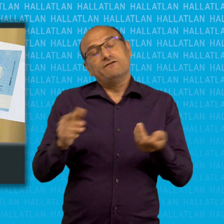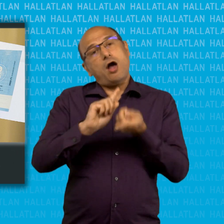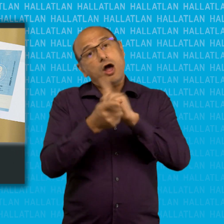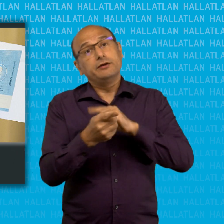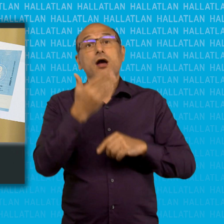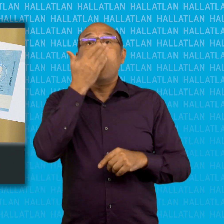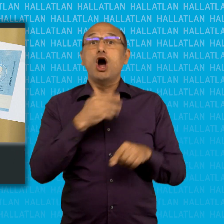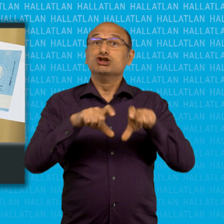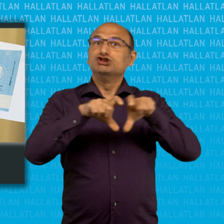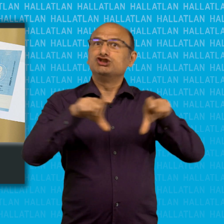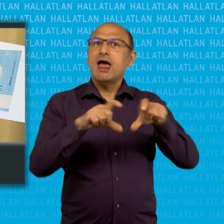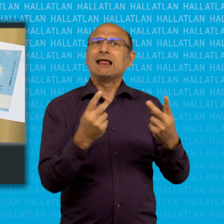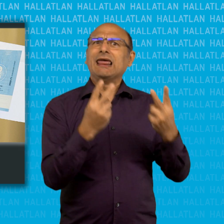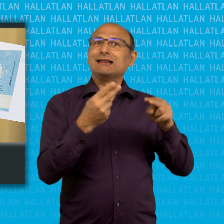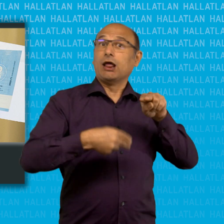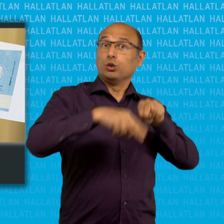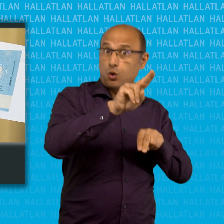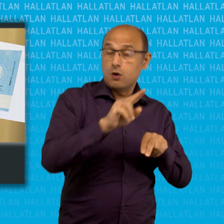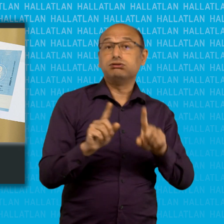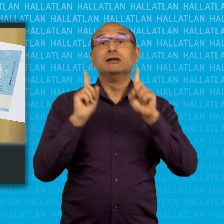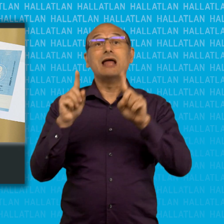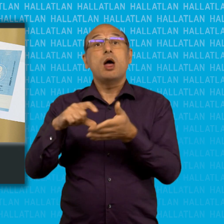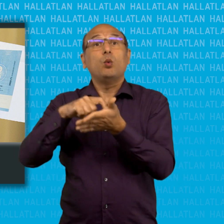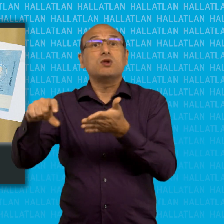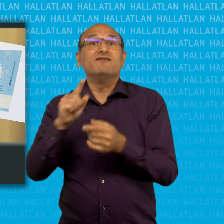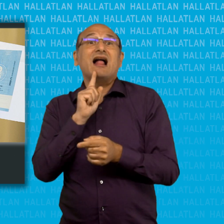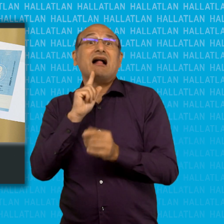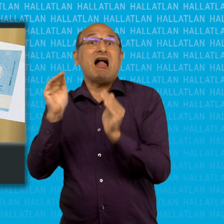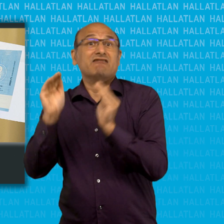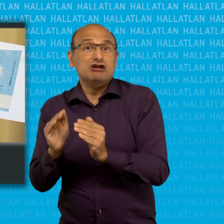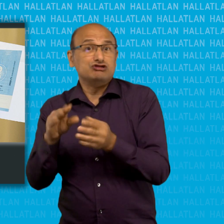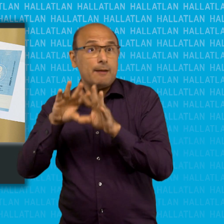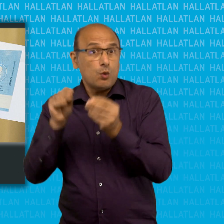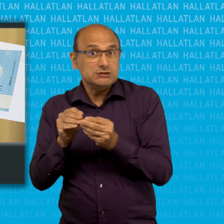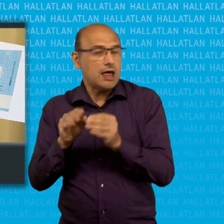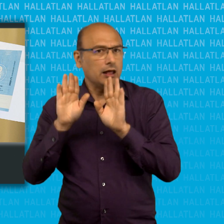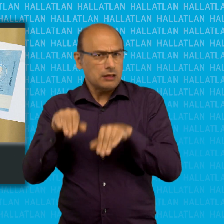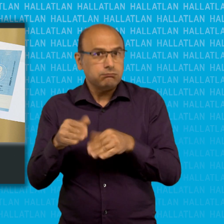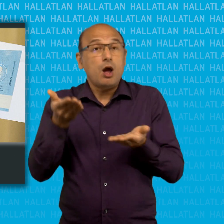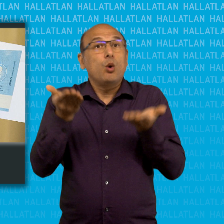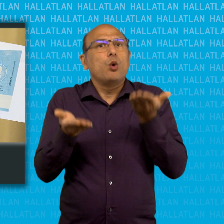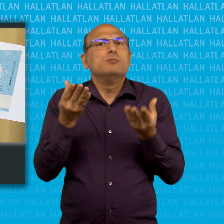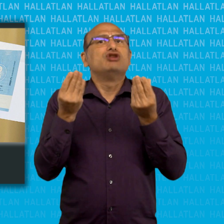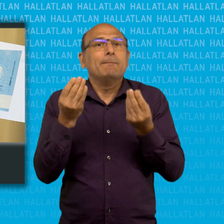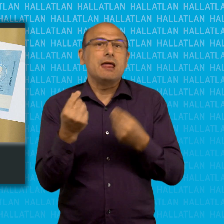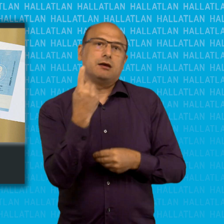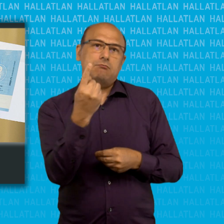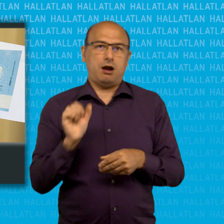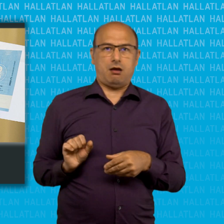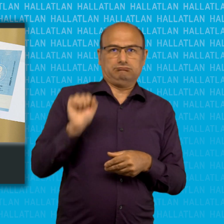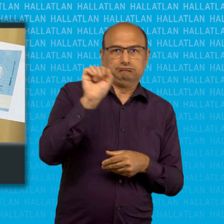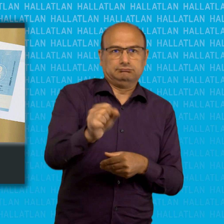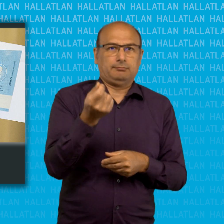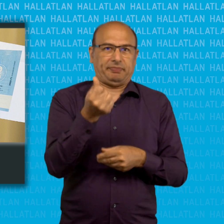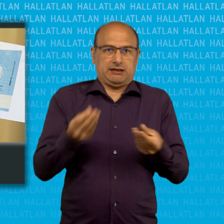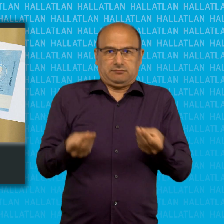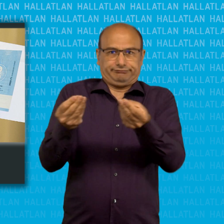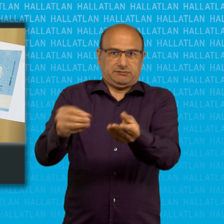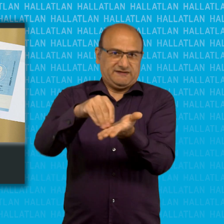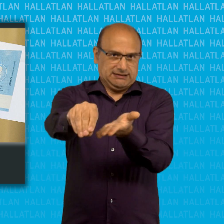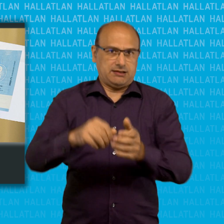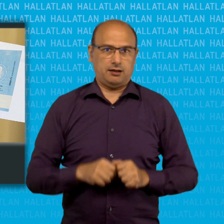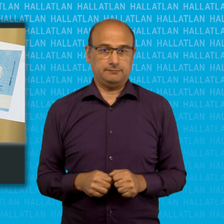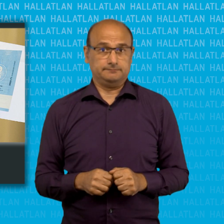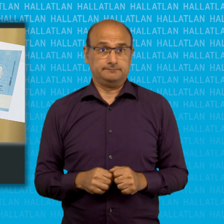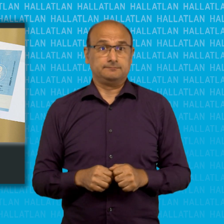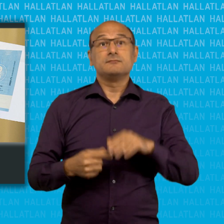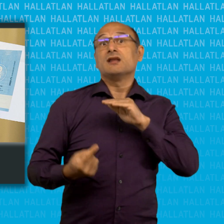a kettő közötti különbözetet készpénzben kell megfizetni.